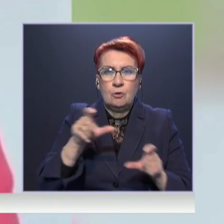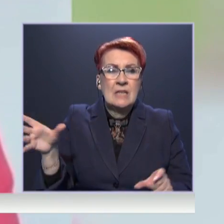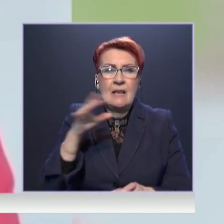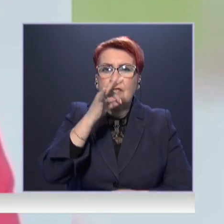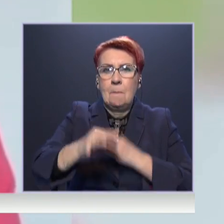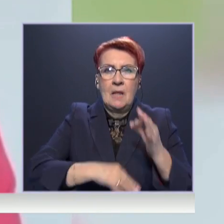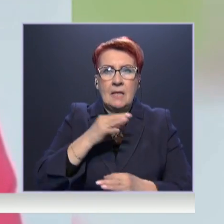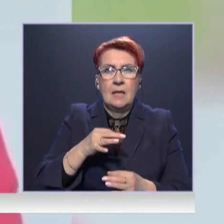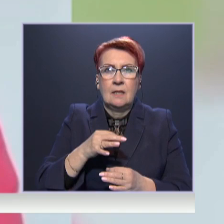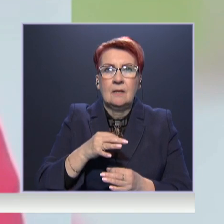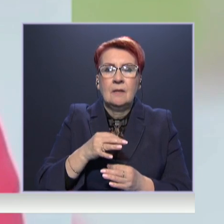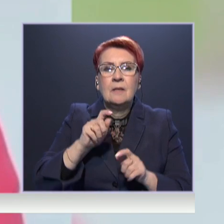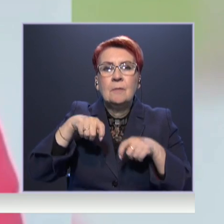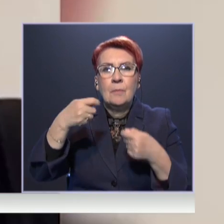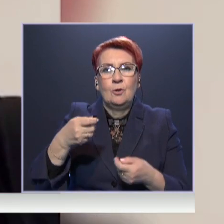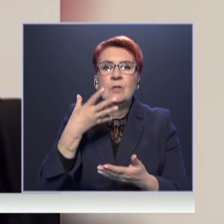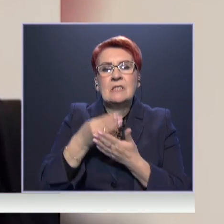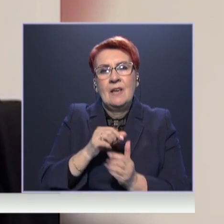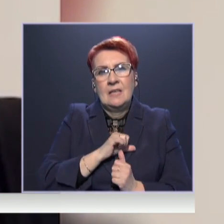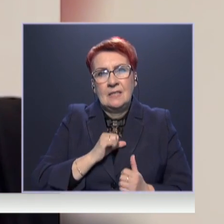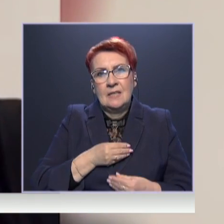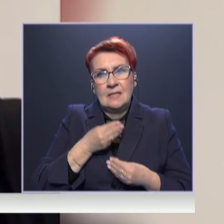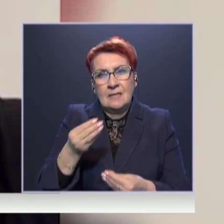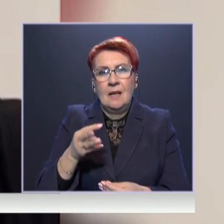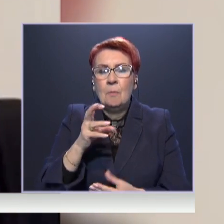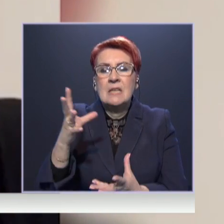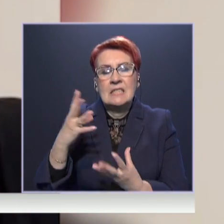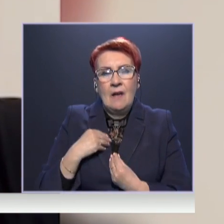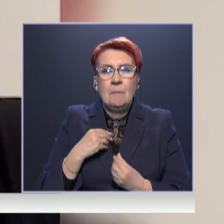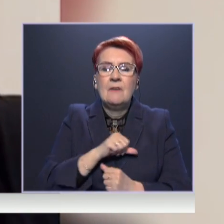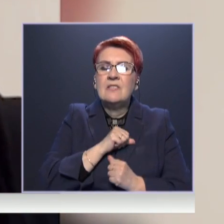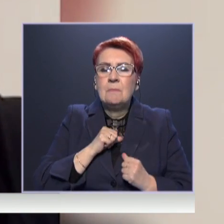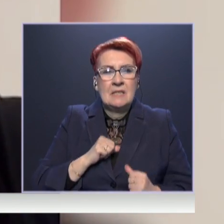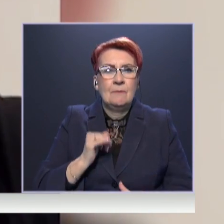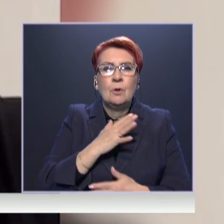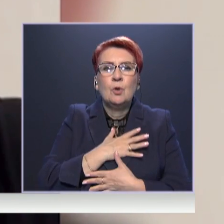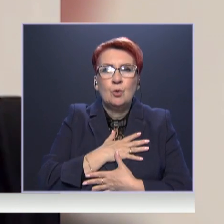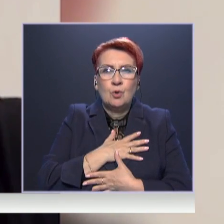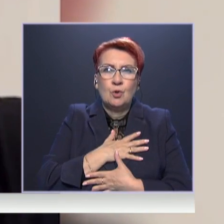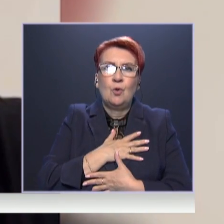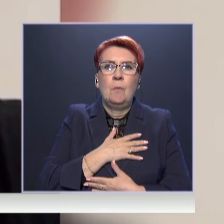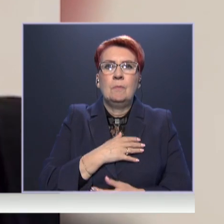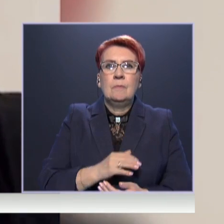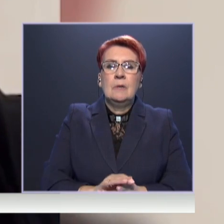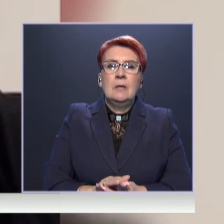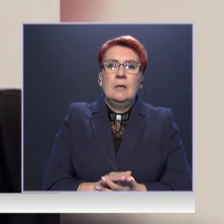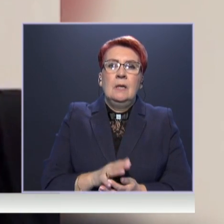шлет вам свои сердца мы с вами сердцем душой и Мы надеемся что вы очистите наш мир держитесь ребята